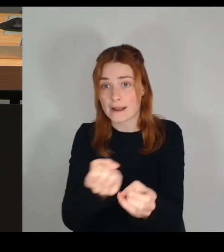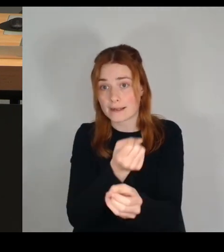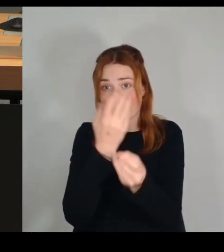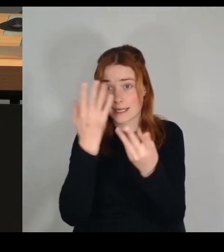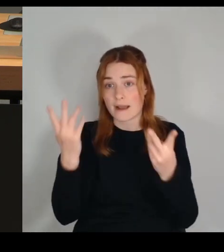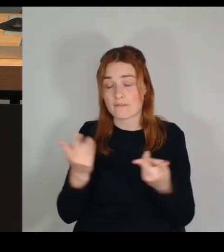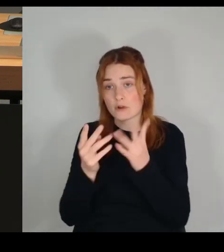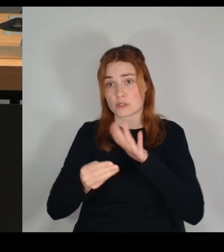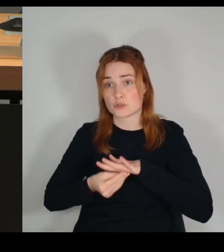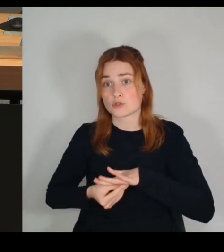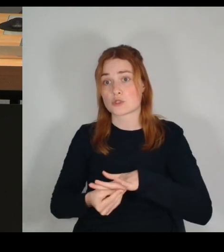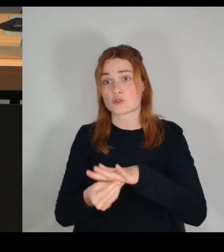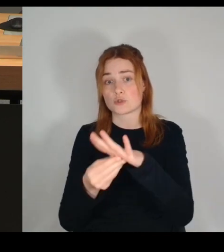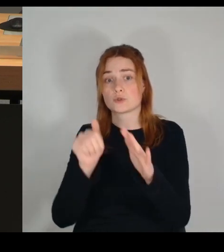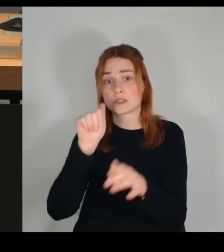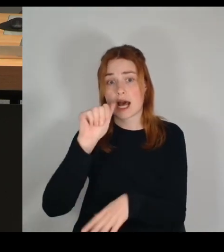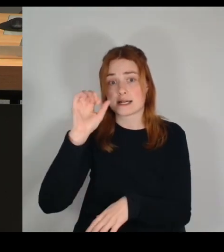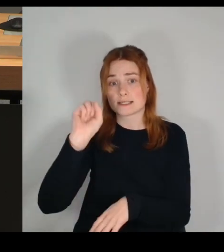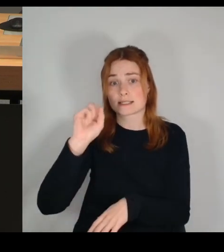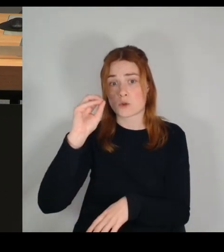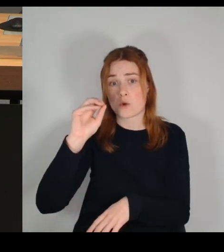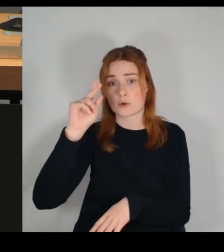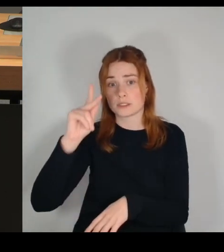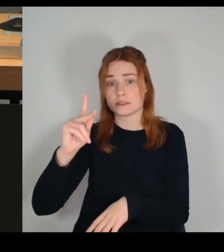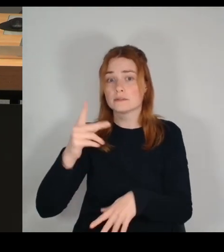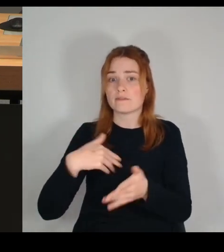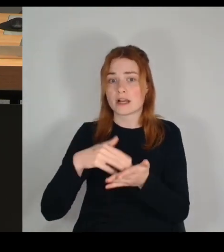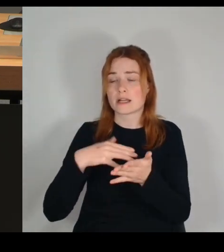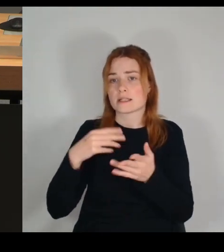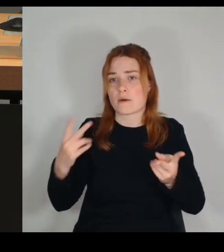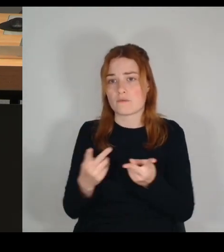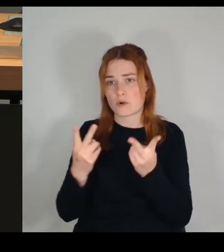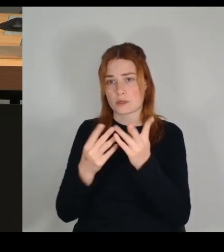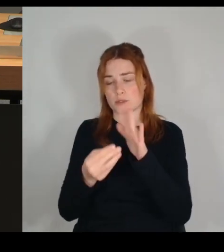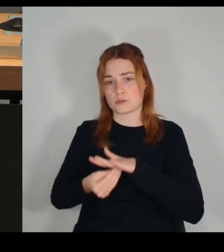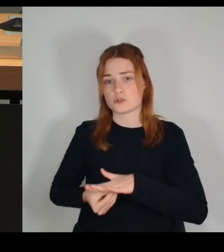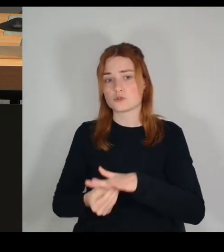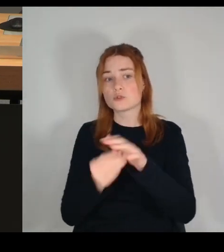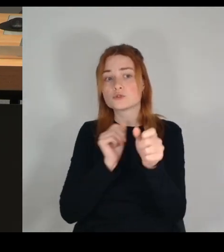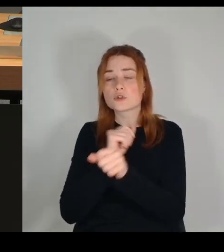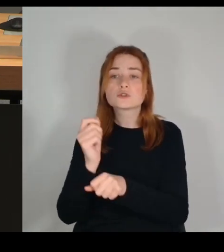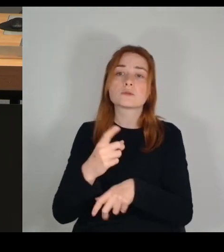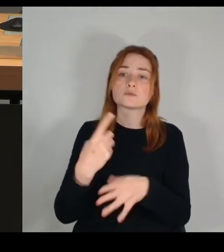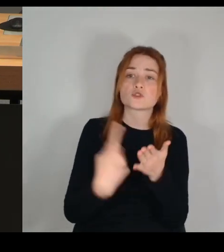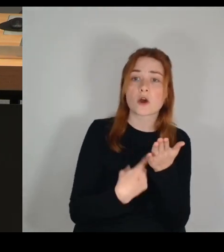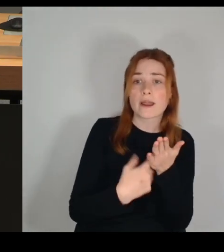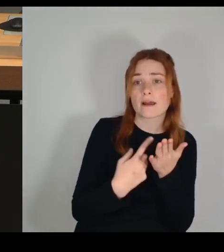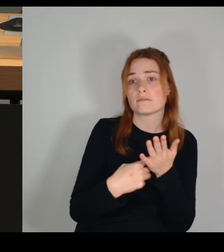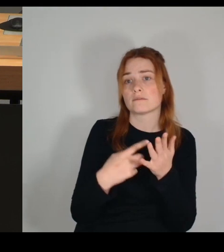Schleierfahndung in den Blick nehmen und gegebenenfalls auch noch mal diskutieren. Aus gutem Grund wird daher Ihr Antrag